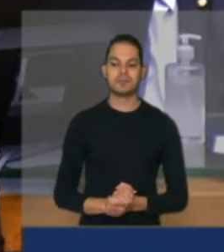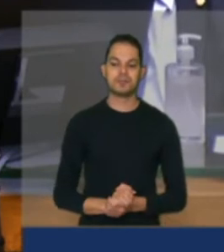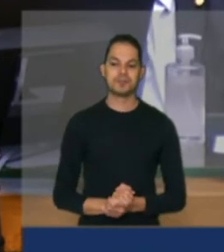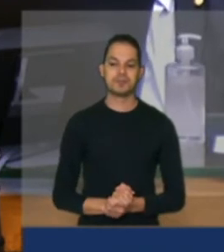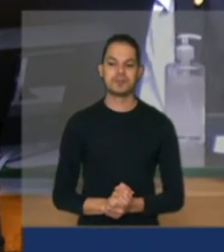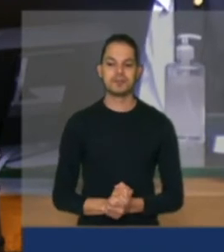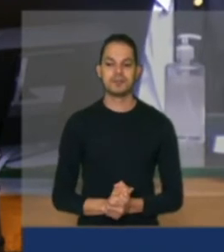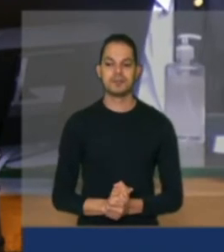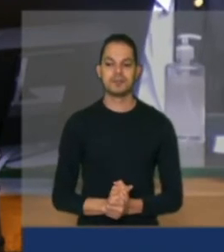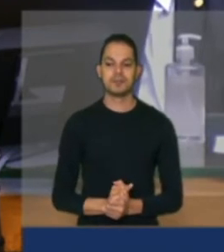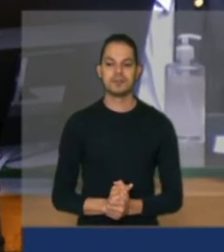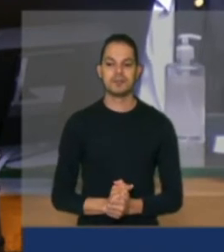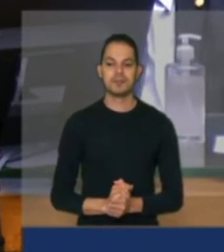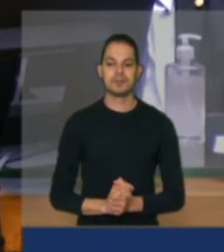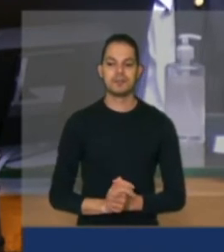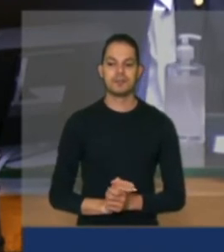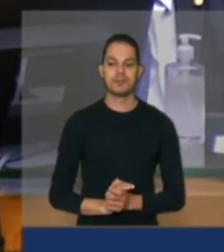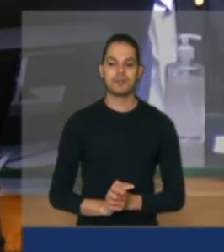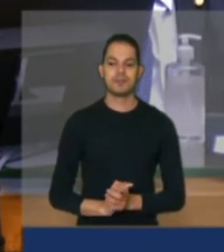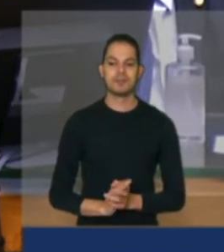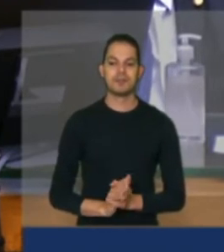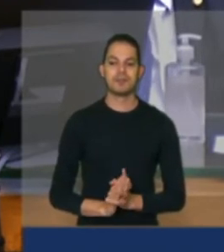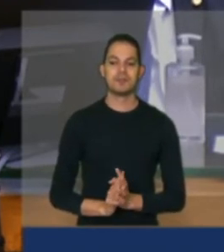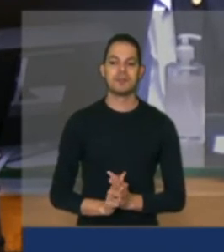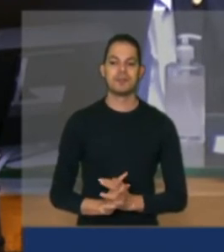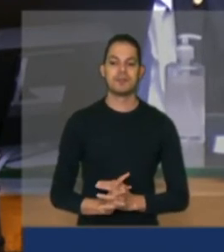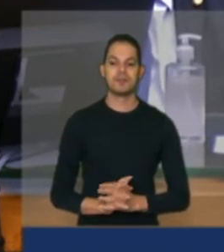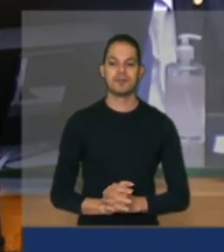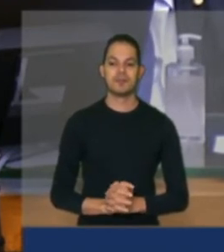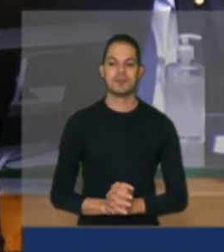BRASIL. NÃO É ?! DEPOIS DO DEPUTADO EM IDO INHO TAMBÉM, TODO MUNDO AQUI VAI FALAR QUE OS BRASILEIROS QUEREM OUVÍ